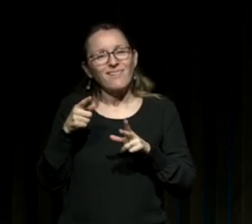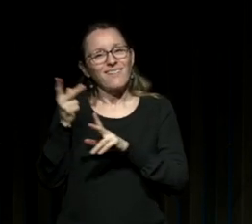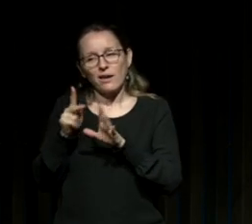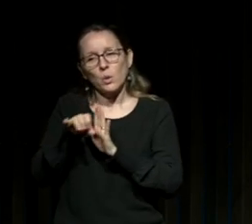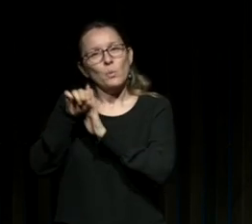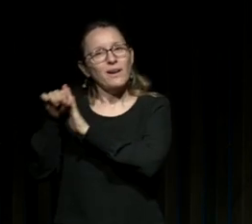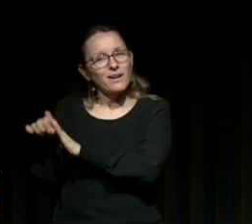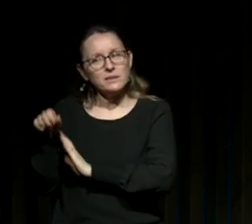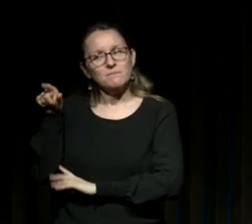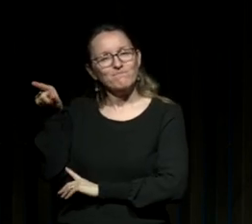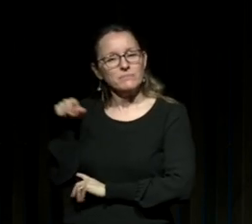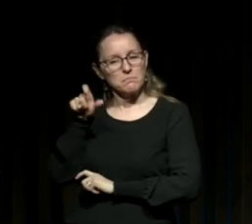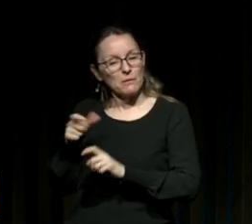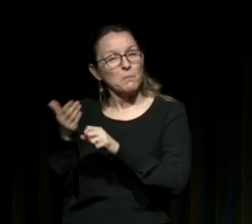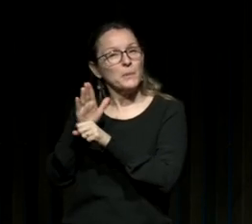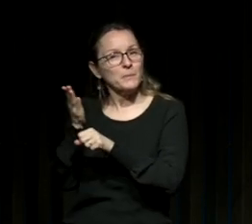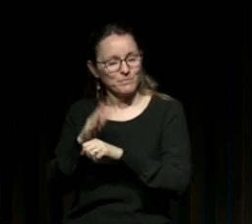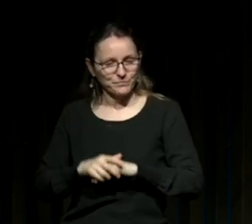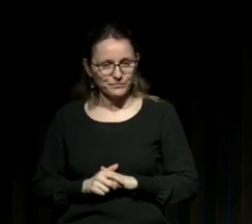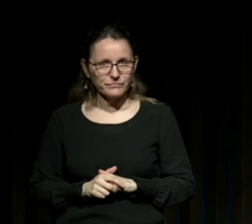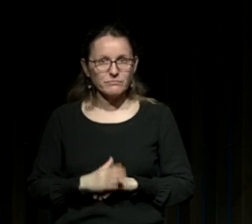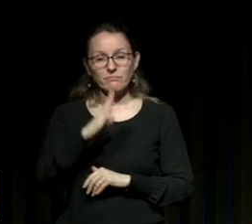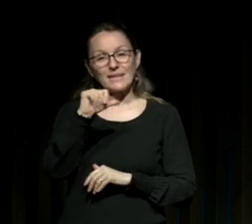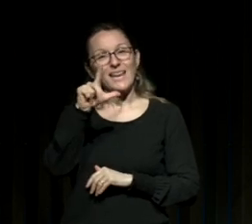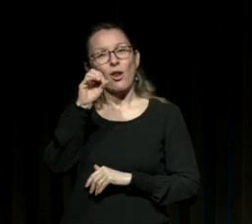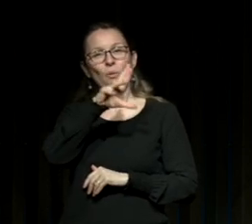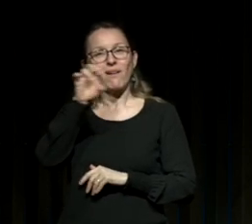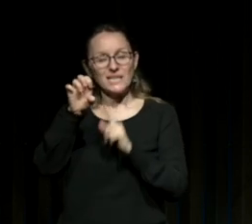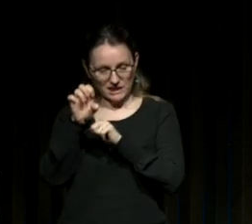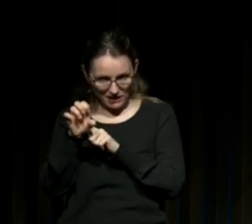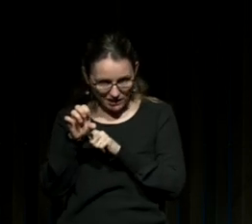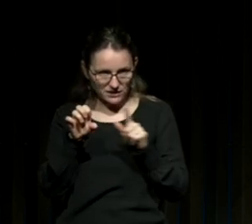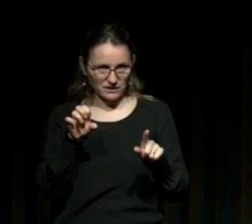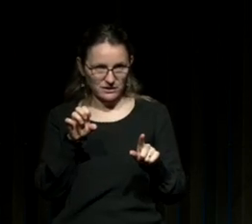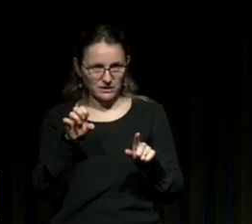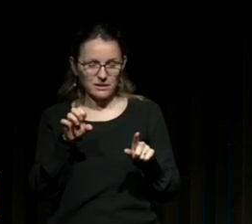montre les événements calorique et les apports caloriques pardon de onze patients mon sujet